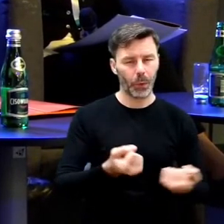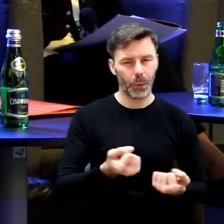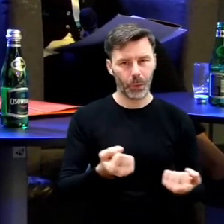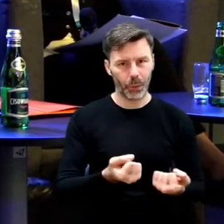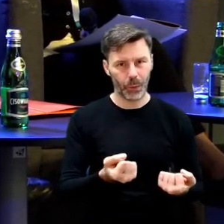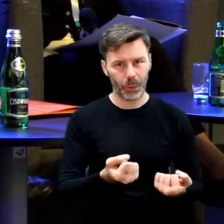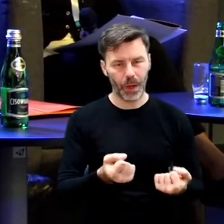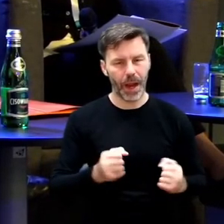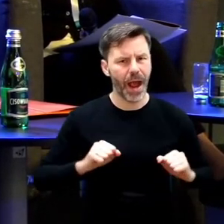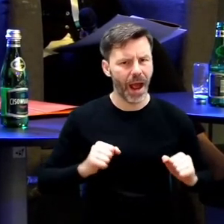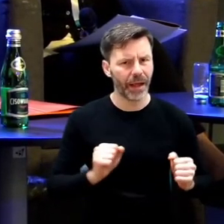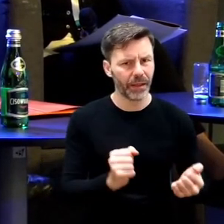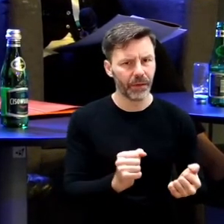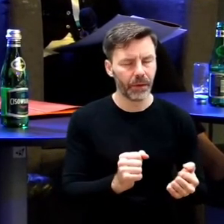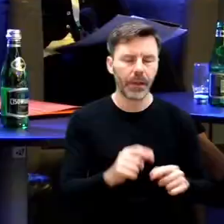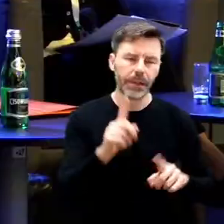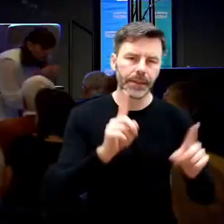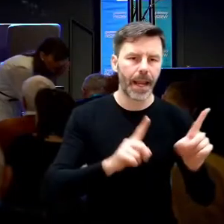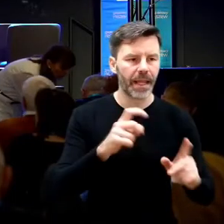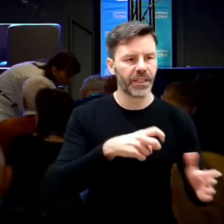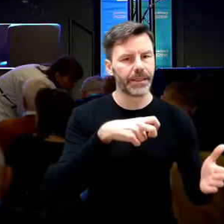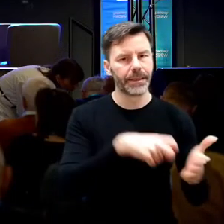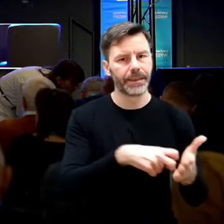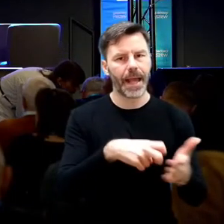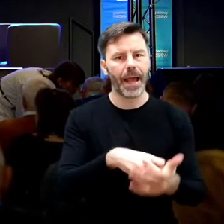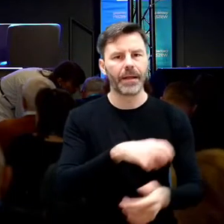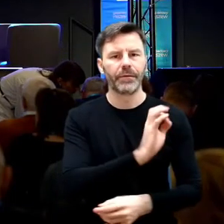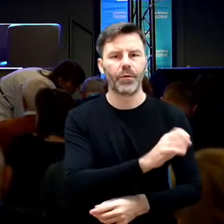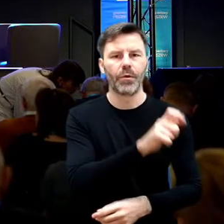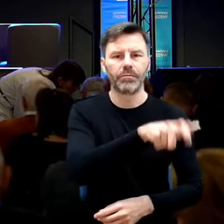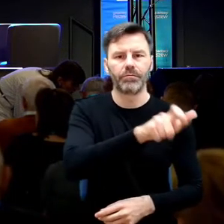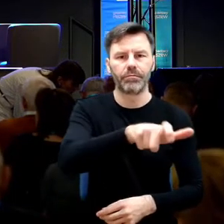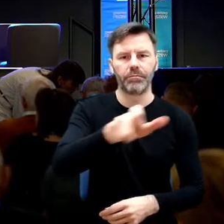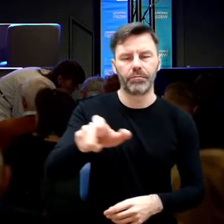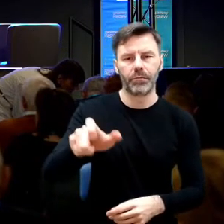indywidualnych, cech osobościowych władz samorządowych